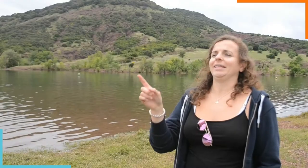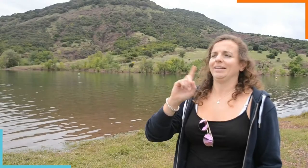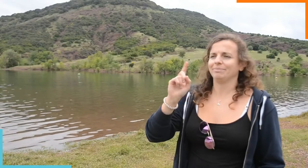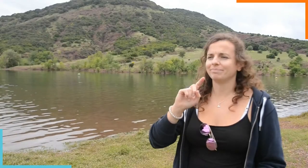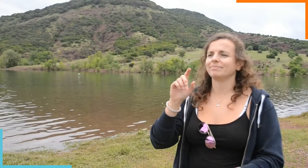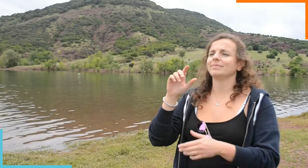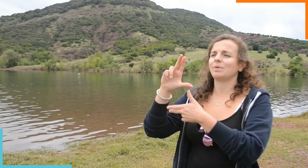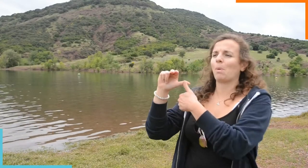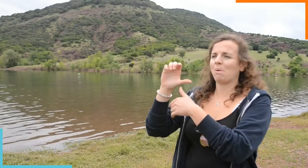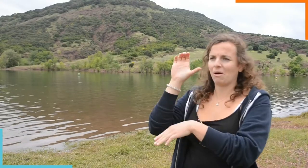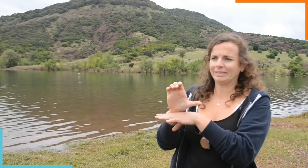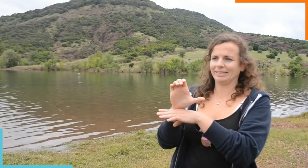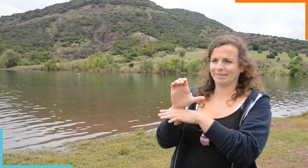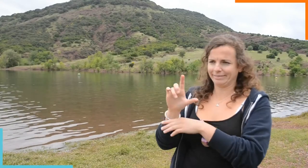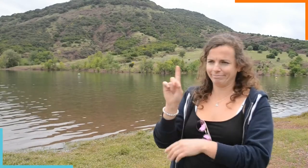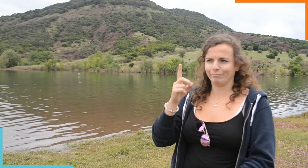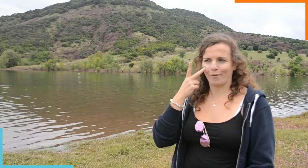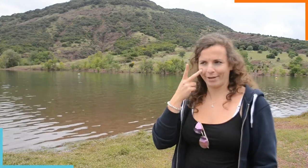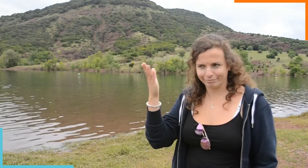"Contre cyclone", non ce n'est pas ça, regarde.